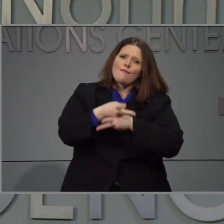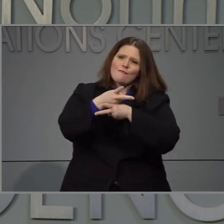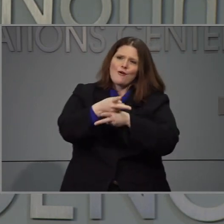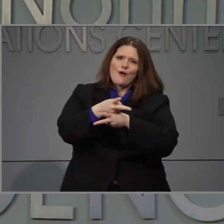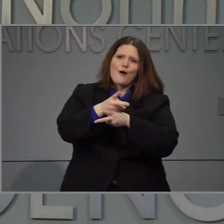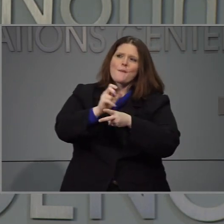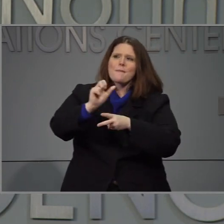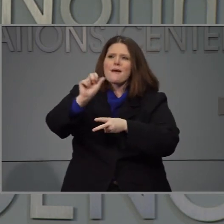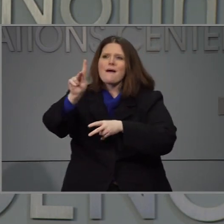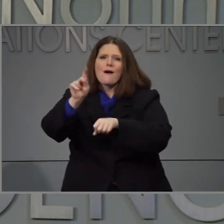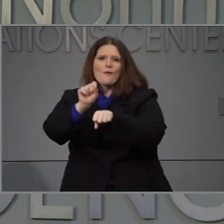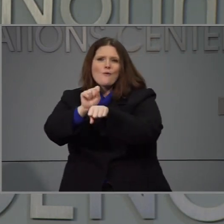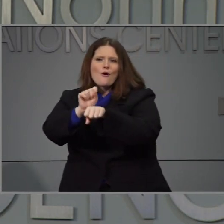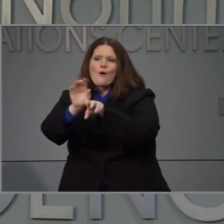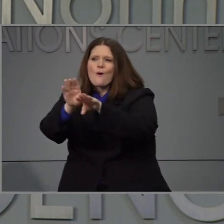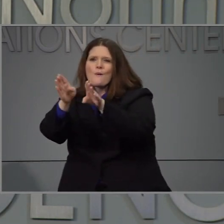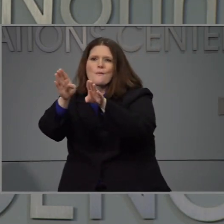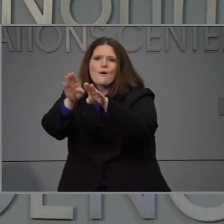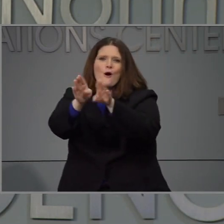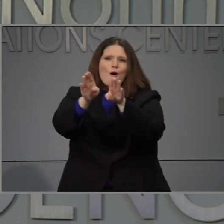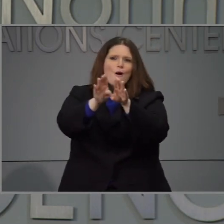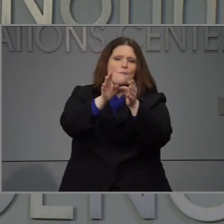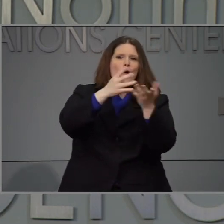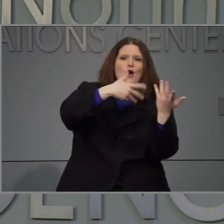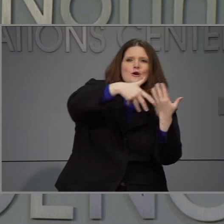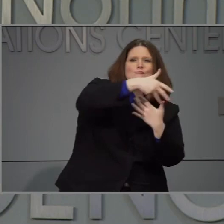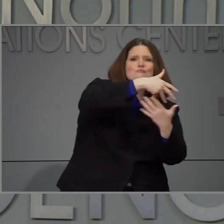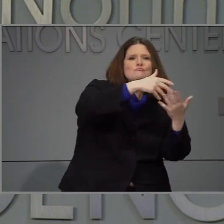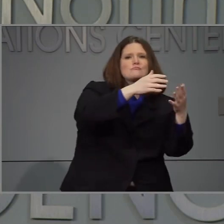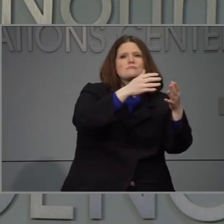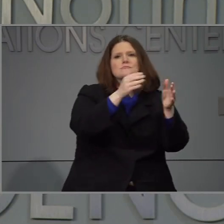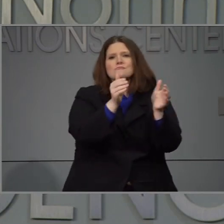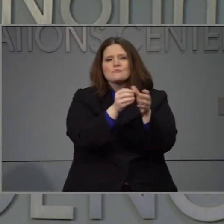protegiendo nos y regresamos al trabajo y acudir y a jugar